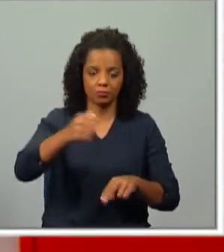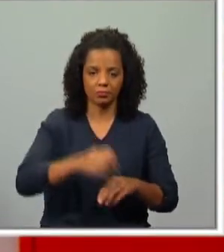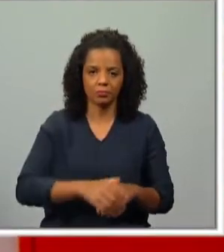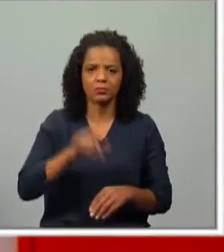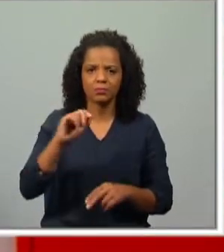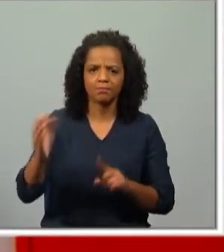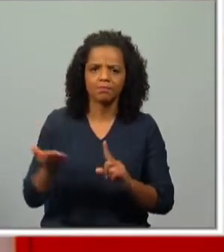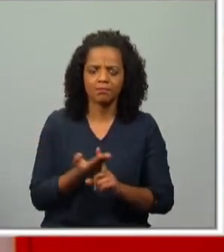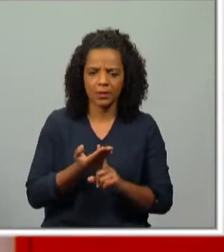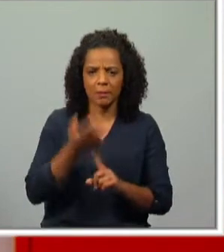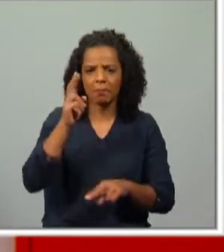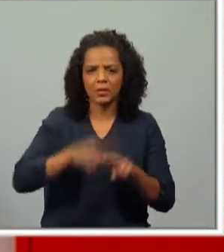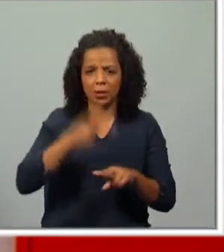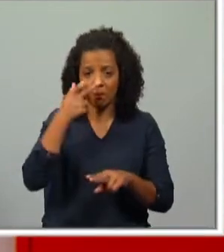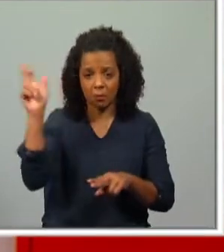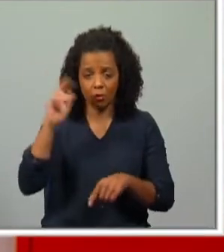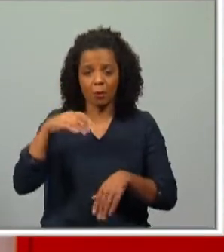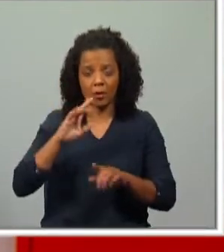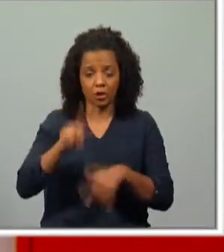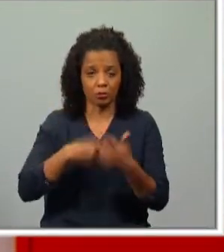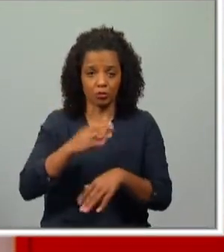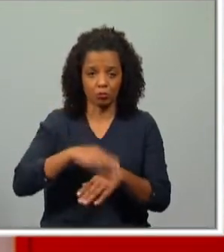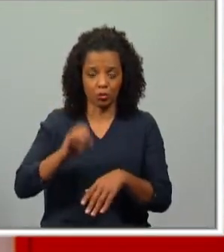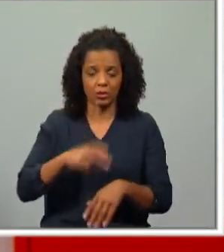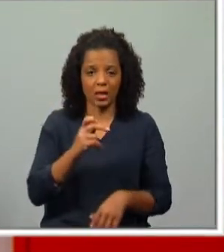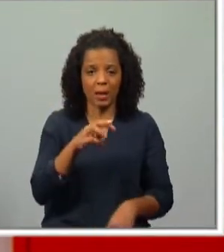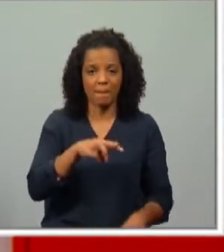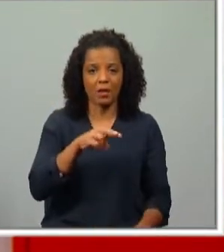condenado da prisão perpétua mas depois com a intervenção da administração como 被判無期徒刑，但後來在行政部門的干預下